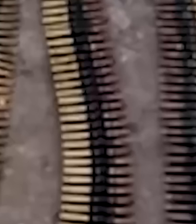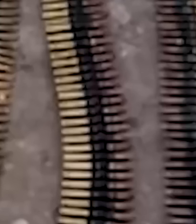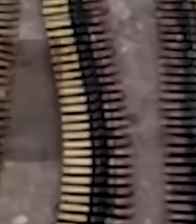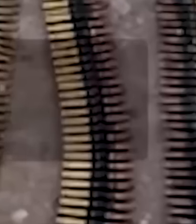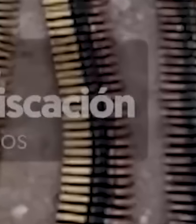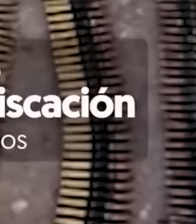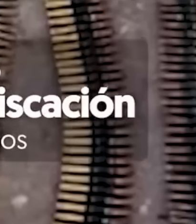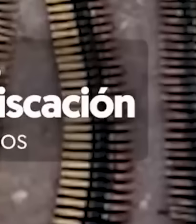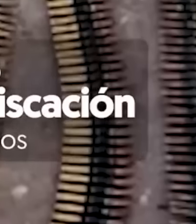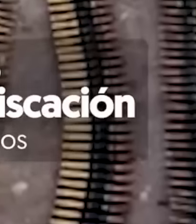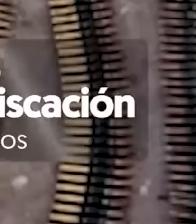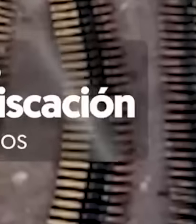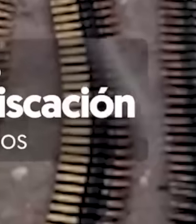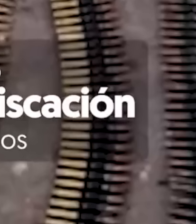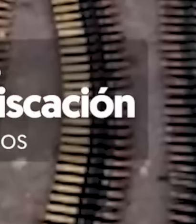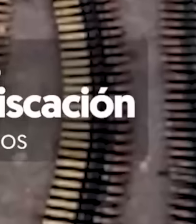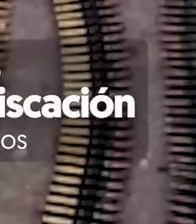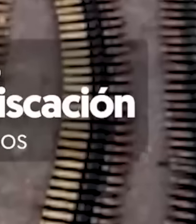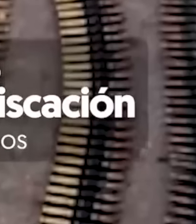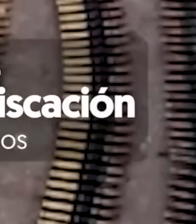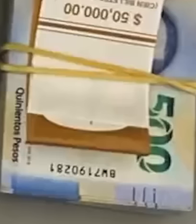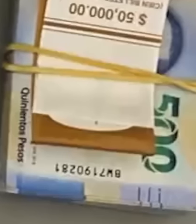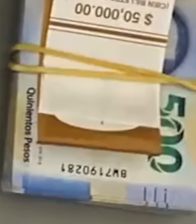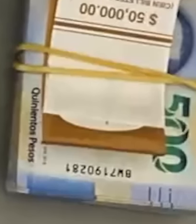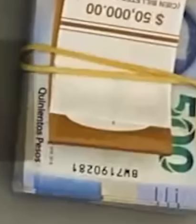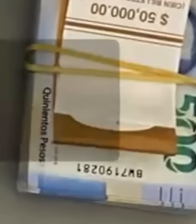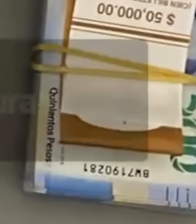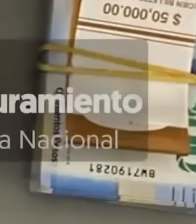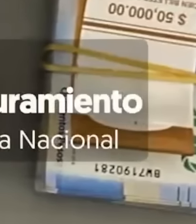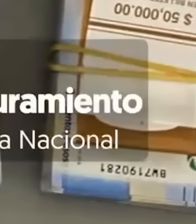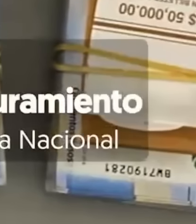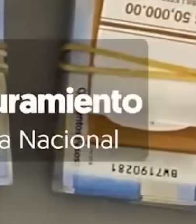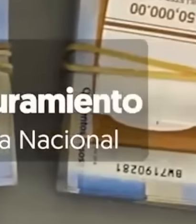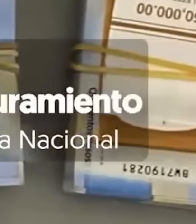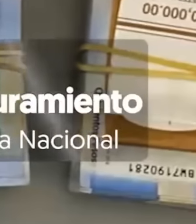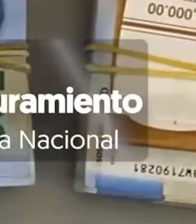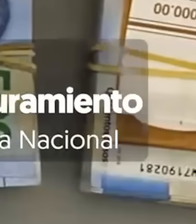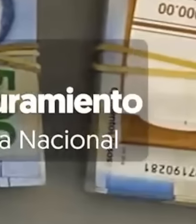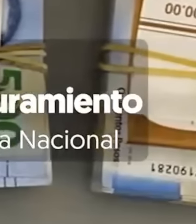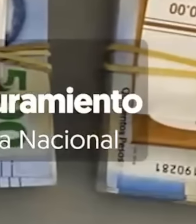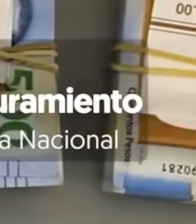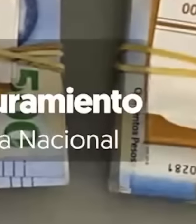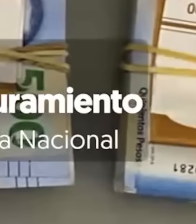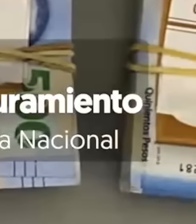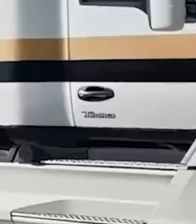sin excepciones ni privilegios. La estrategia ha trascendido la fuerza operativa. Ahora se está